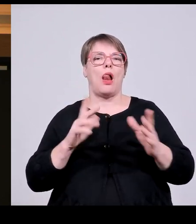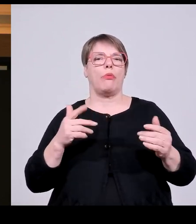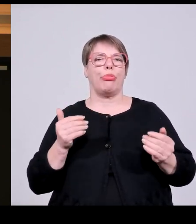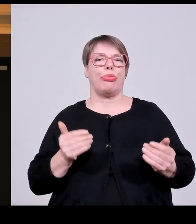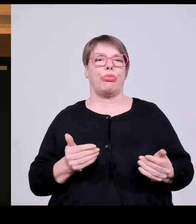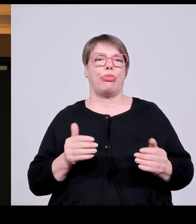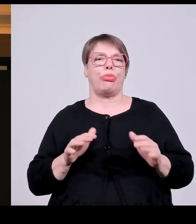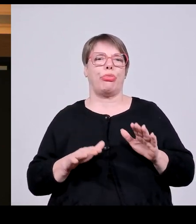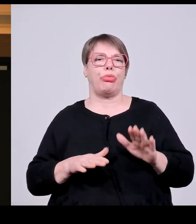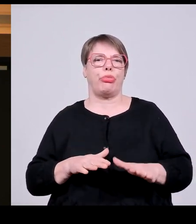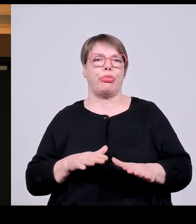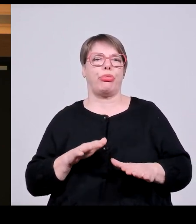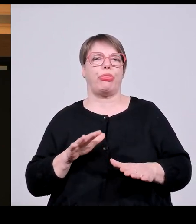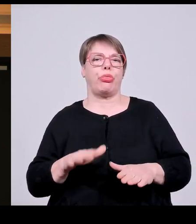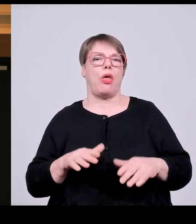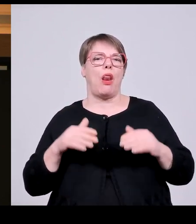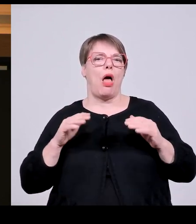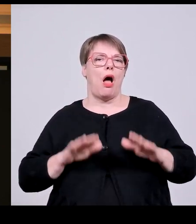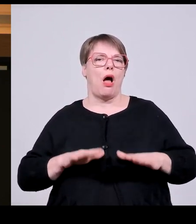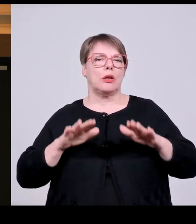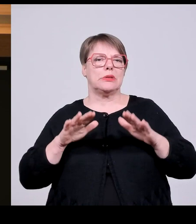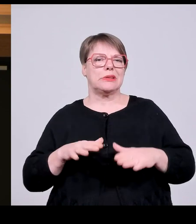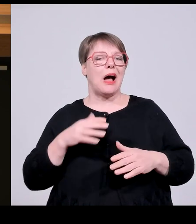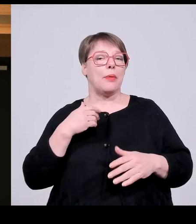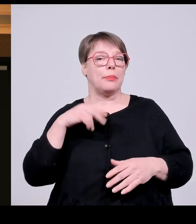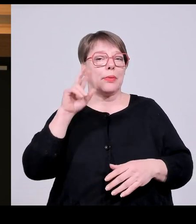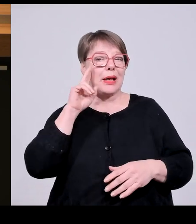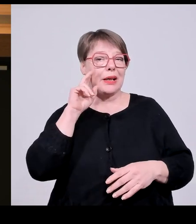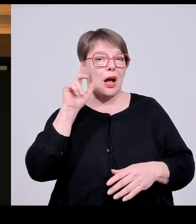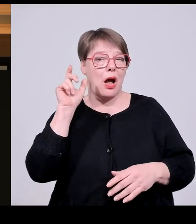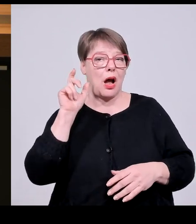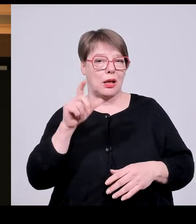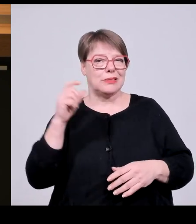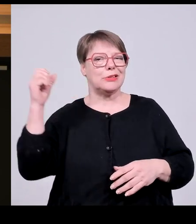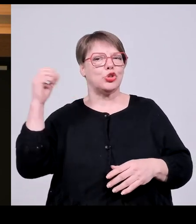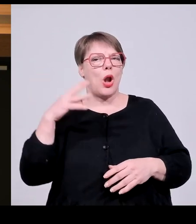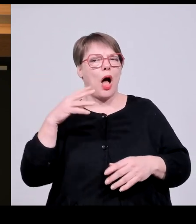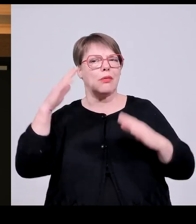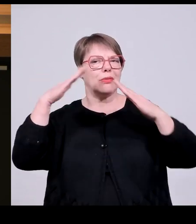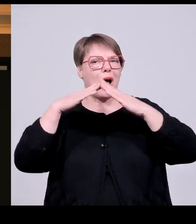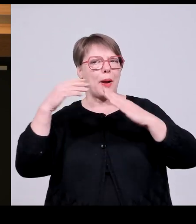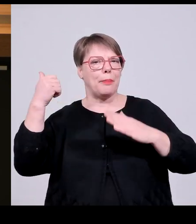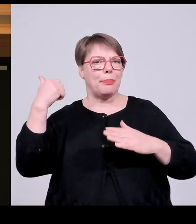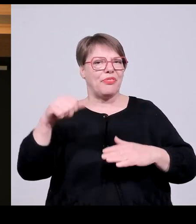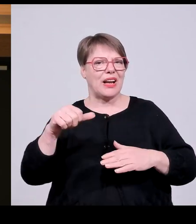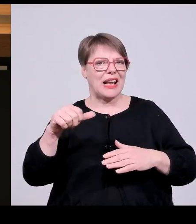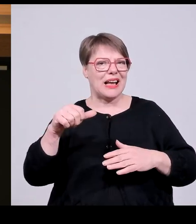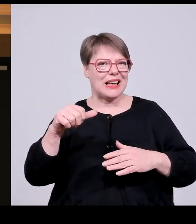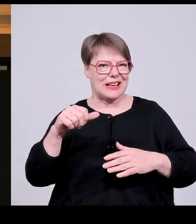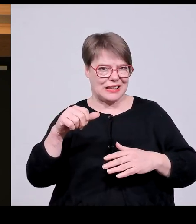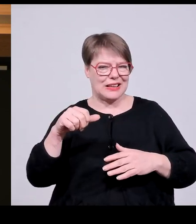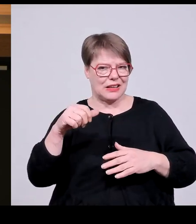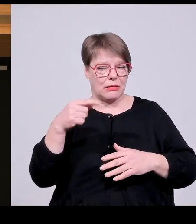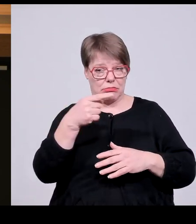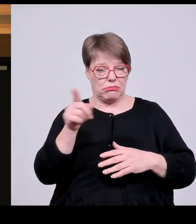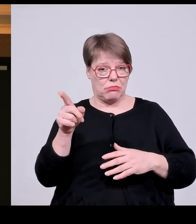Wie wär's gewesen, wenn Sie erst die Hürden abgebaut hätten und dann auf die Pflicht verzichtet hätten, dann wäre es viel interessanter gewesen,